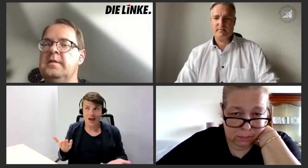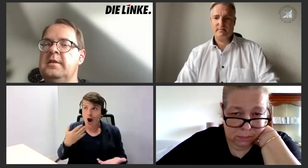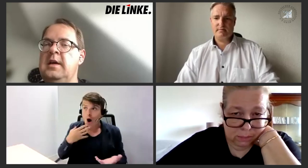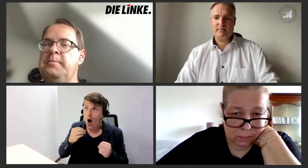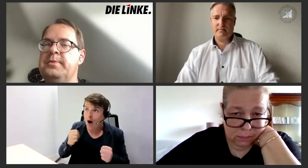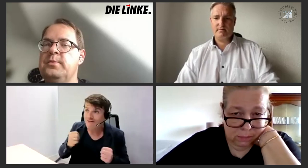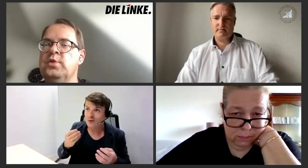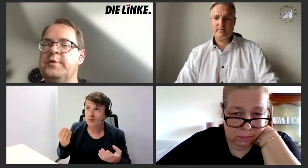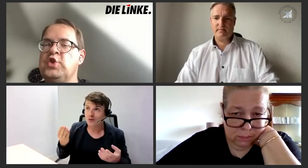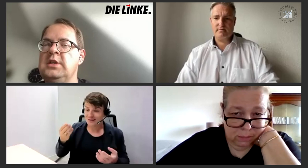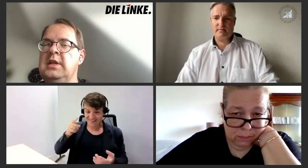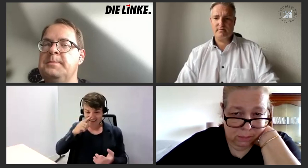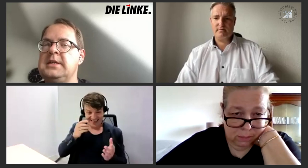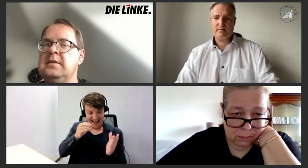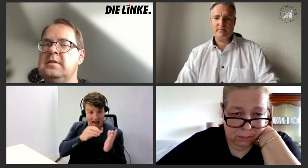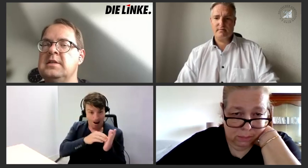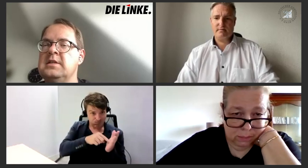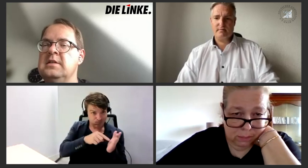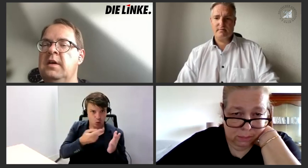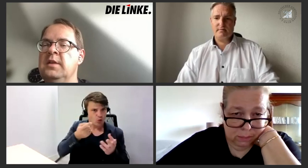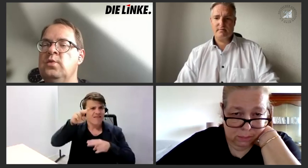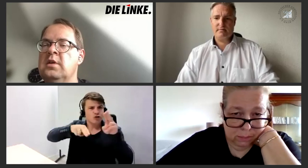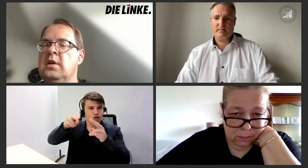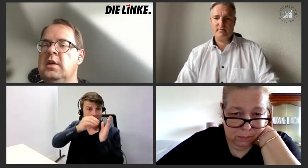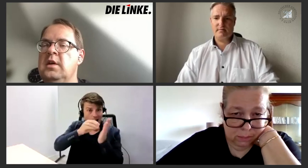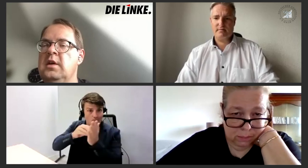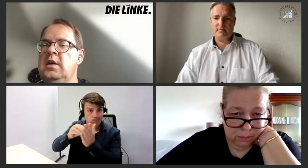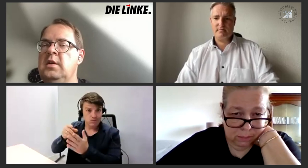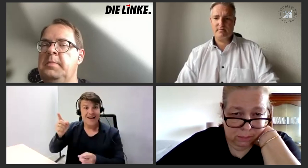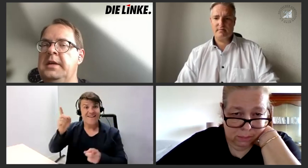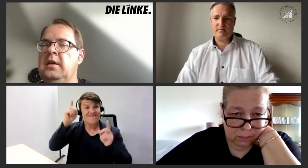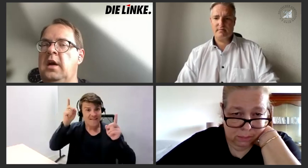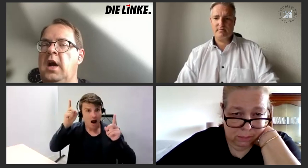Das war ja die Hoffnung, dass wenn man eine solche App oder verschiedene Apps hat, dass die Warnung